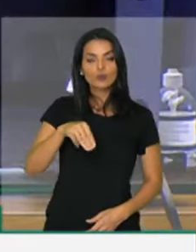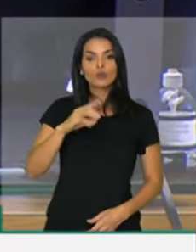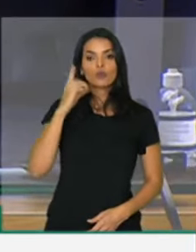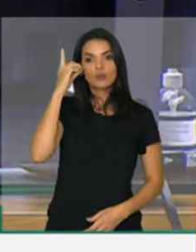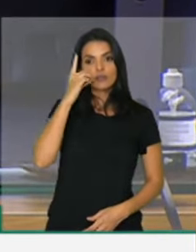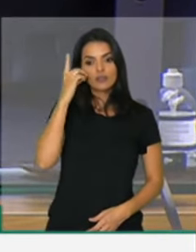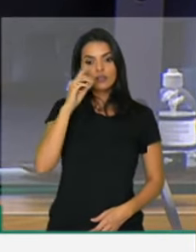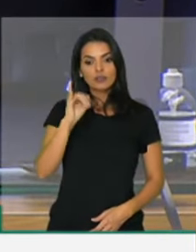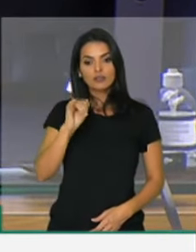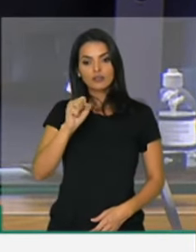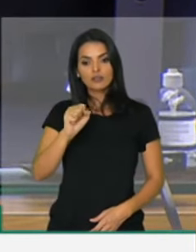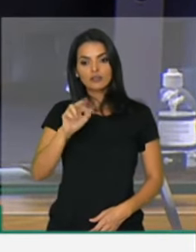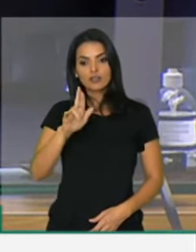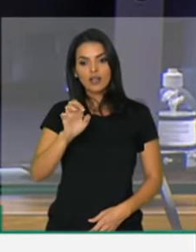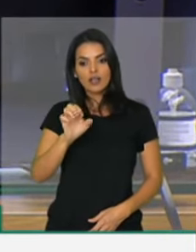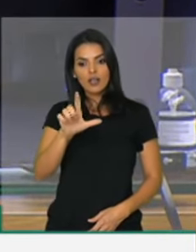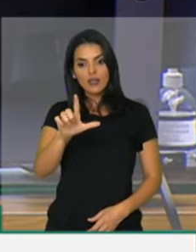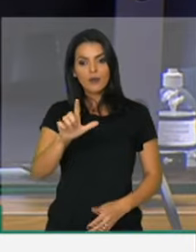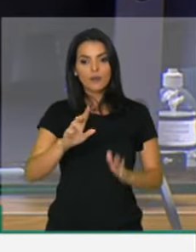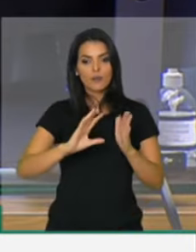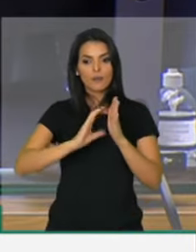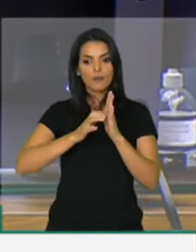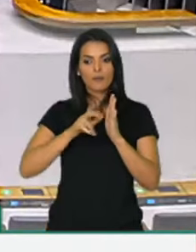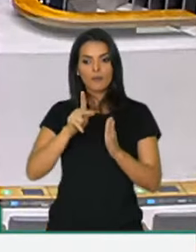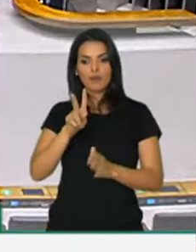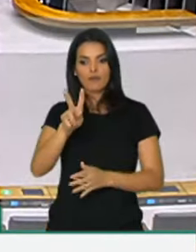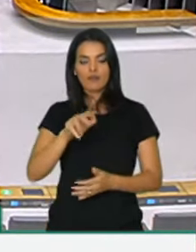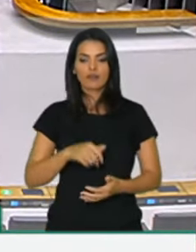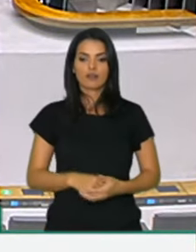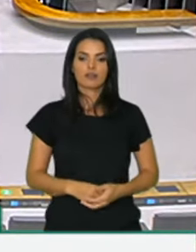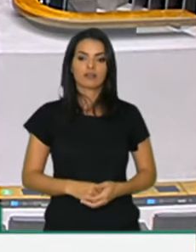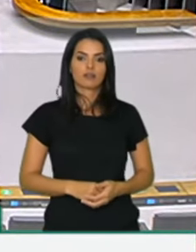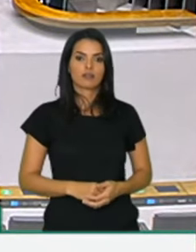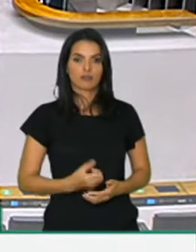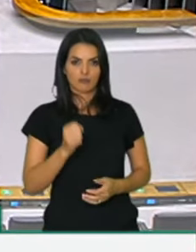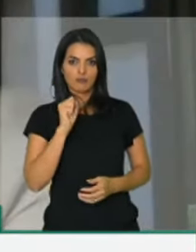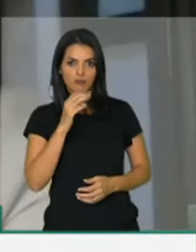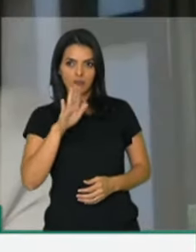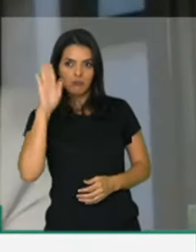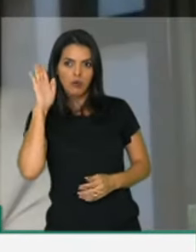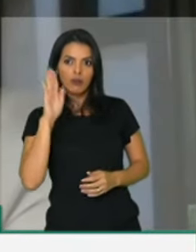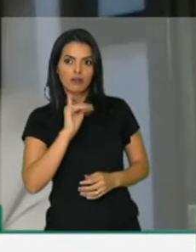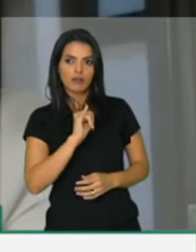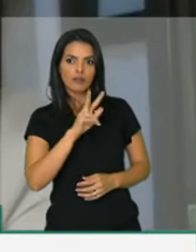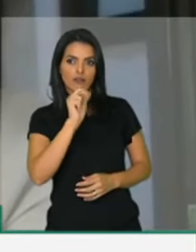BATISTA PELO PV. -- [DEPUTADA]: INSCREVE O DEPUTADO IVAN VALENTE, PRESIDENTE, POR FAVOR. [DEPUTADO]: SENHOR PRESIDENTE.... SENHORAS E